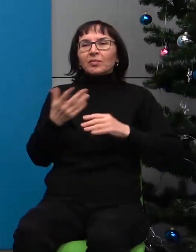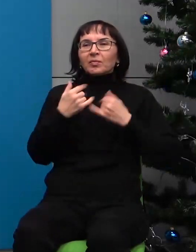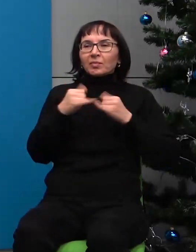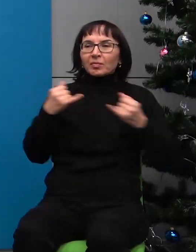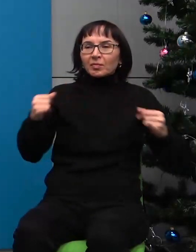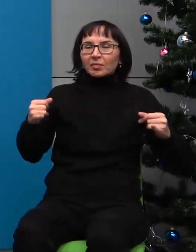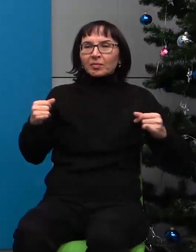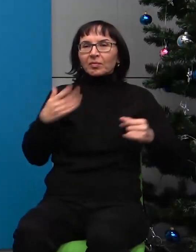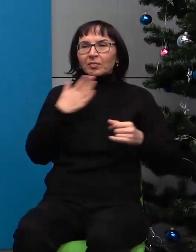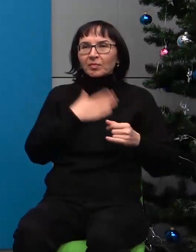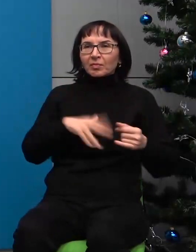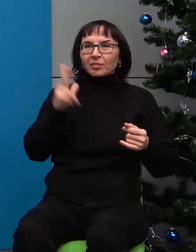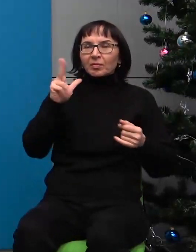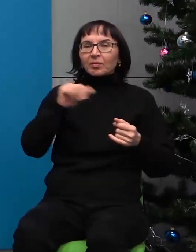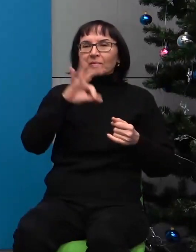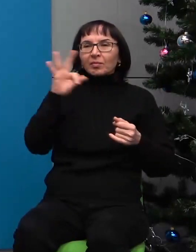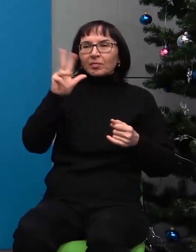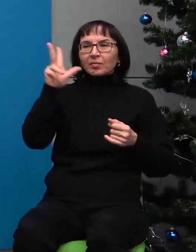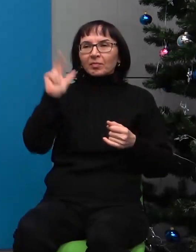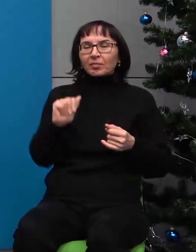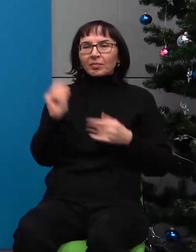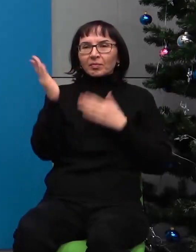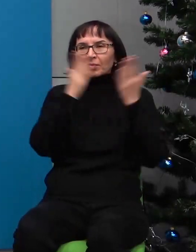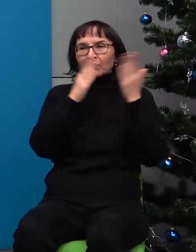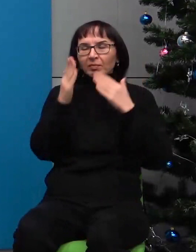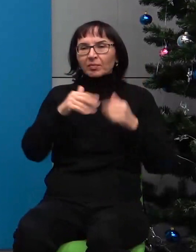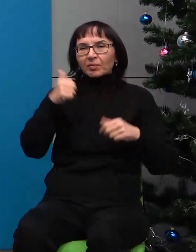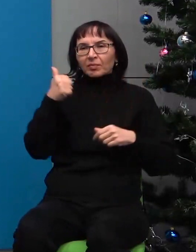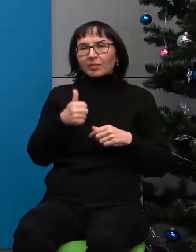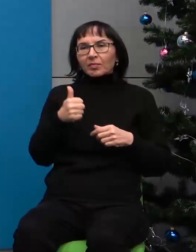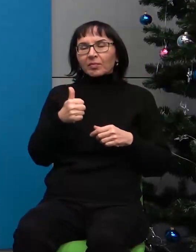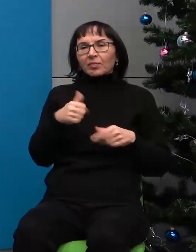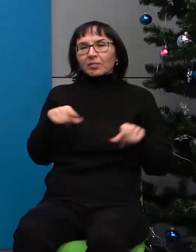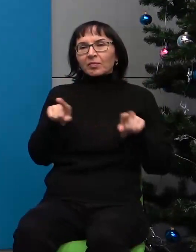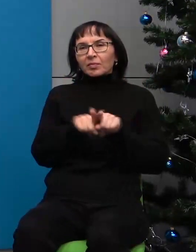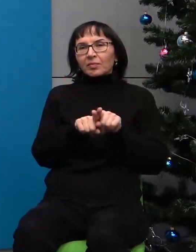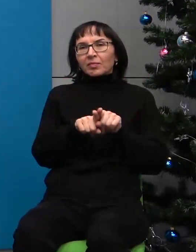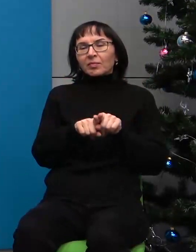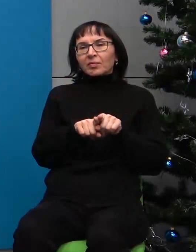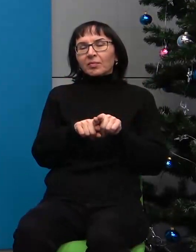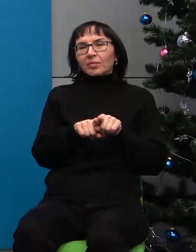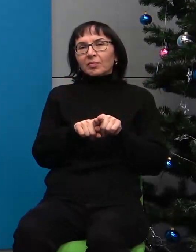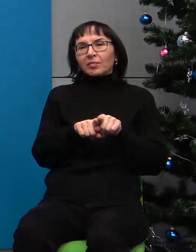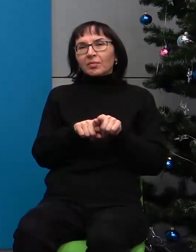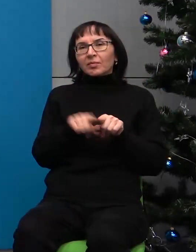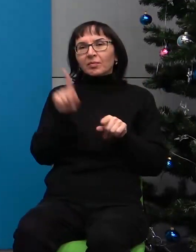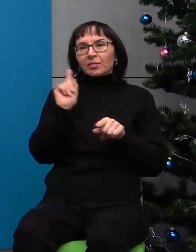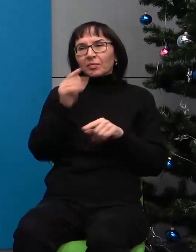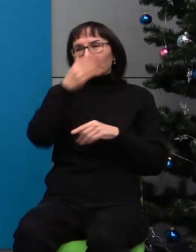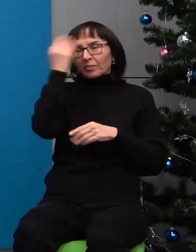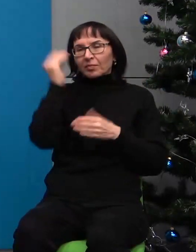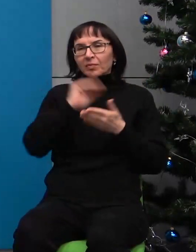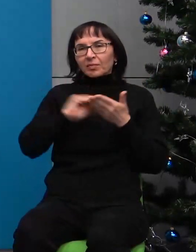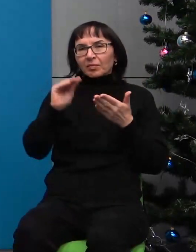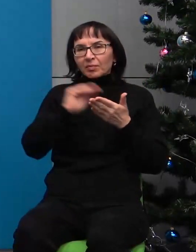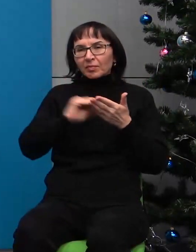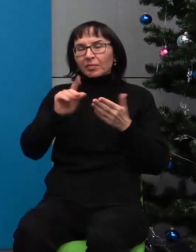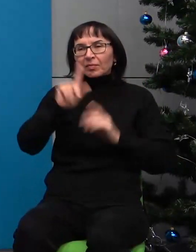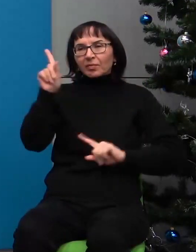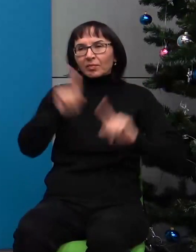Nie czytałem, bo wolałem czytać kawkę. To było fajne, ale też można mnie przyłapać na tym, że nie wiem, jak się pisze rzadko, to mówię ryzy.